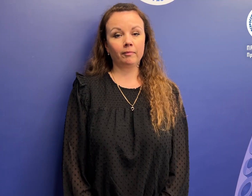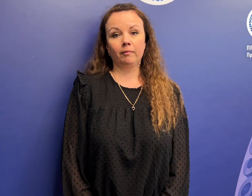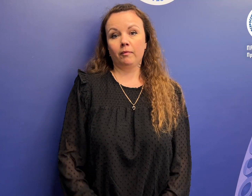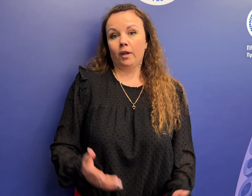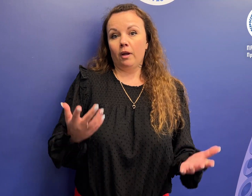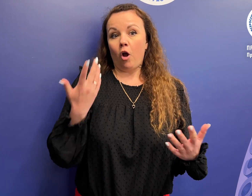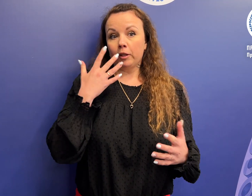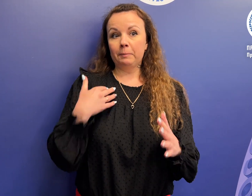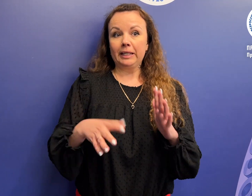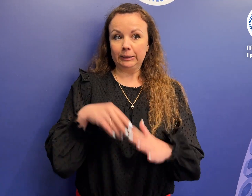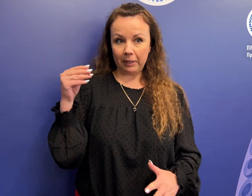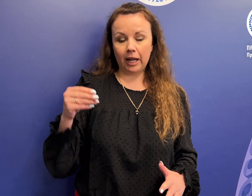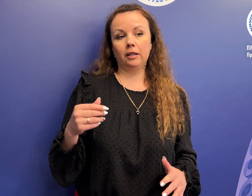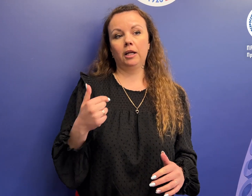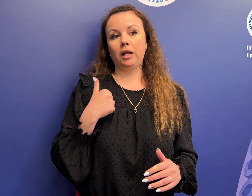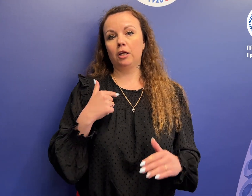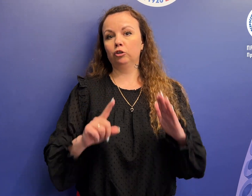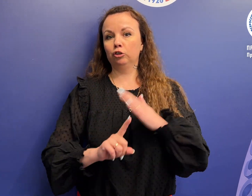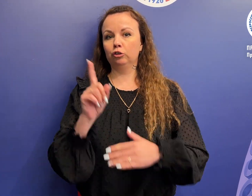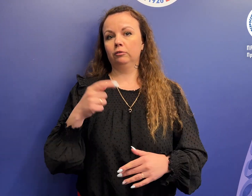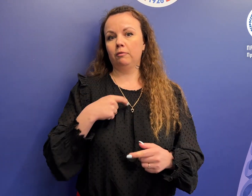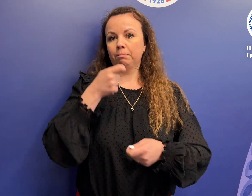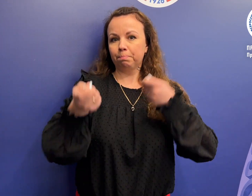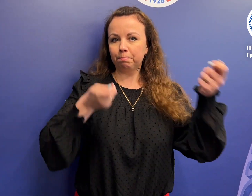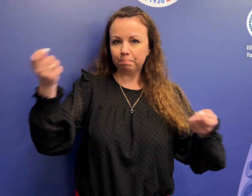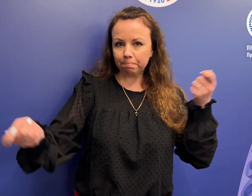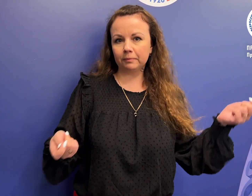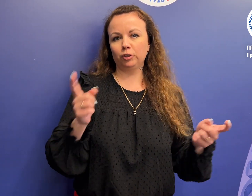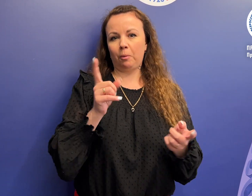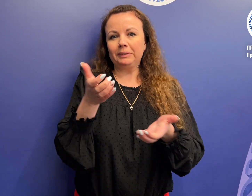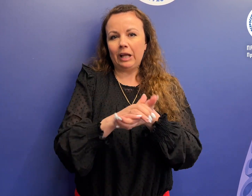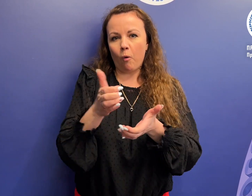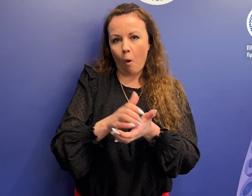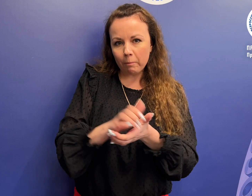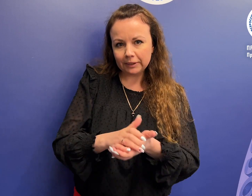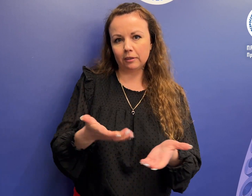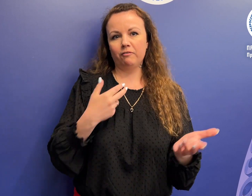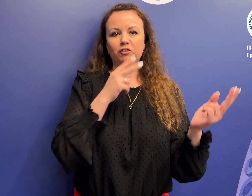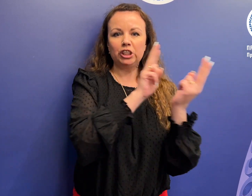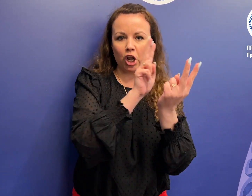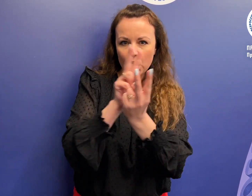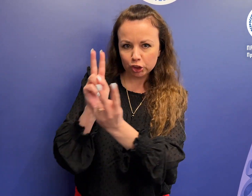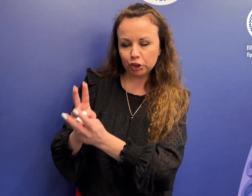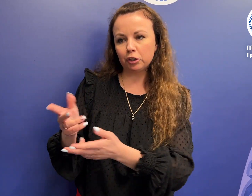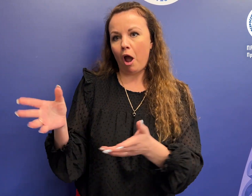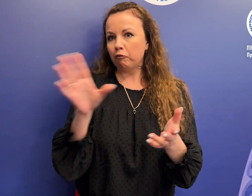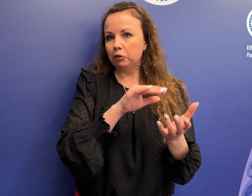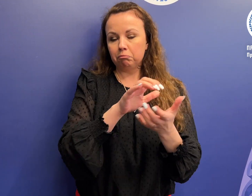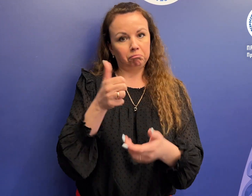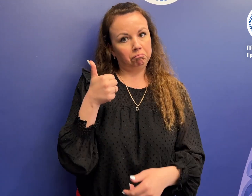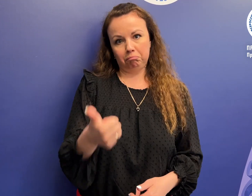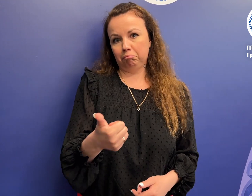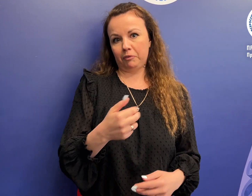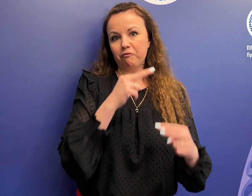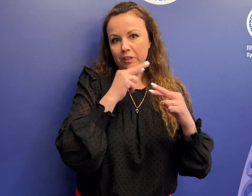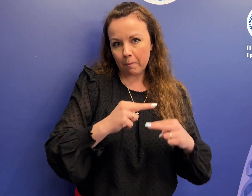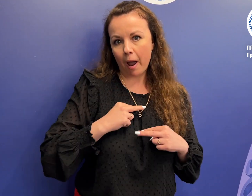Как только меня избрали председателем, сразу начала работу с органами власти, начала вести переписку, чтобы познакомиться, выезжала на встречи. Все относятся к нам хорошо, с вниманием, потому что,